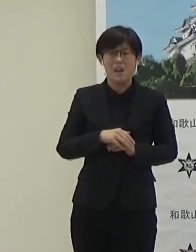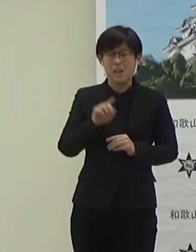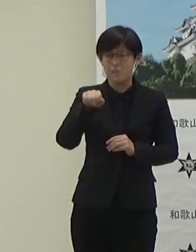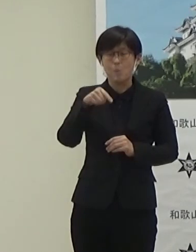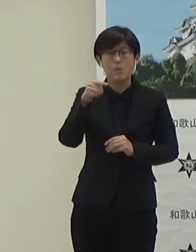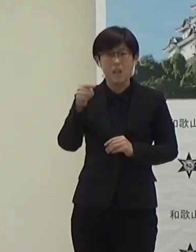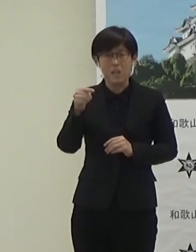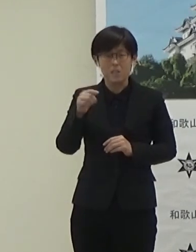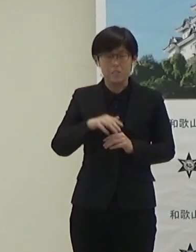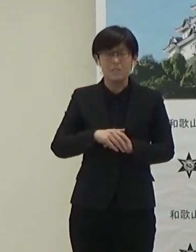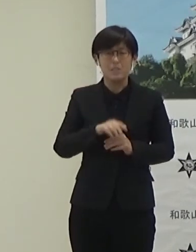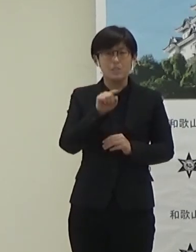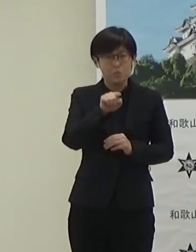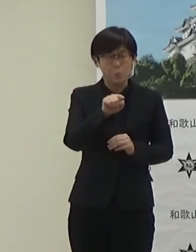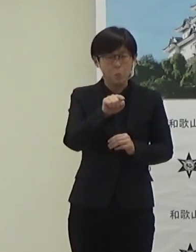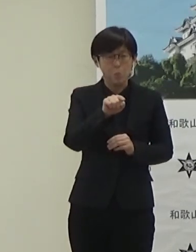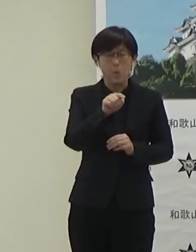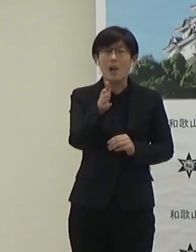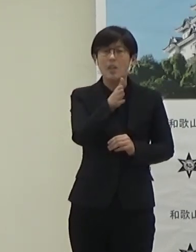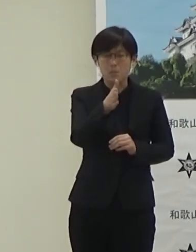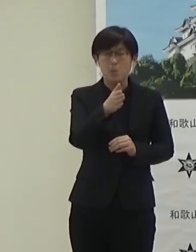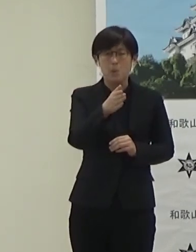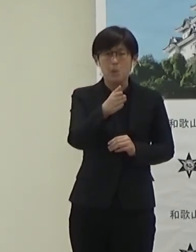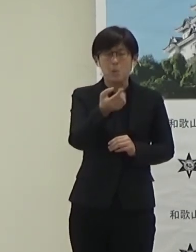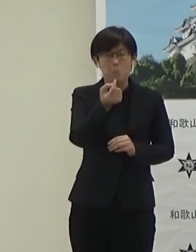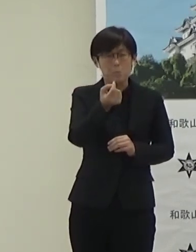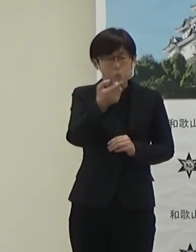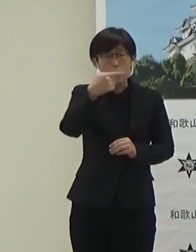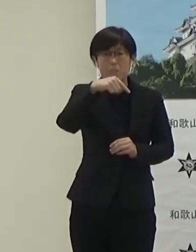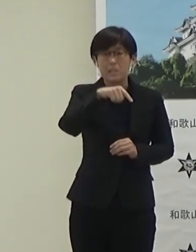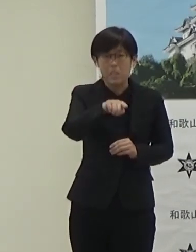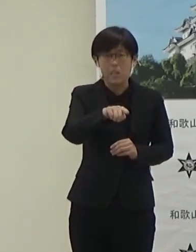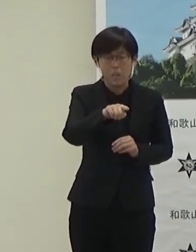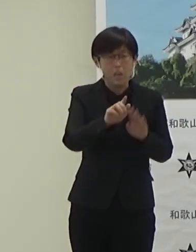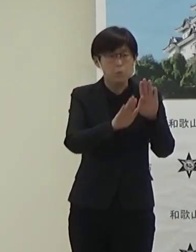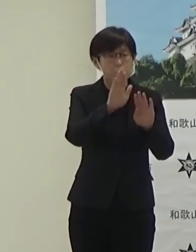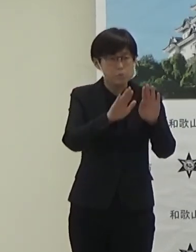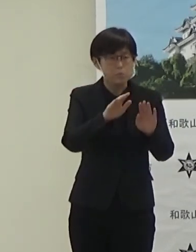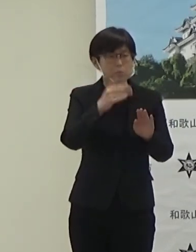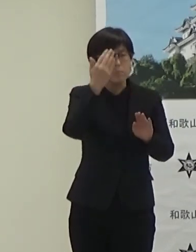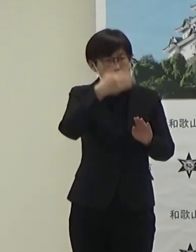そうしたところにはちょっと行って、こんなんかなというのは見たことあるんですけど